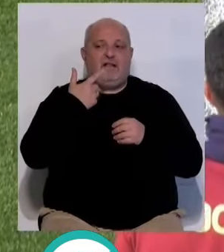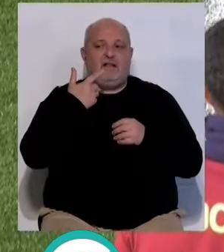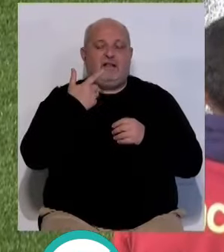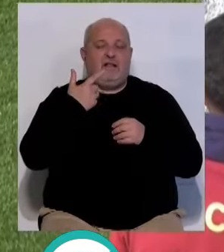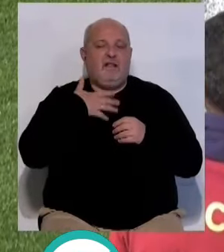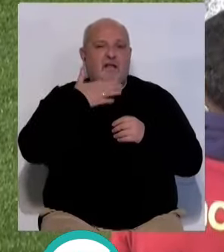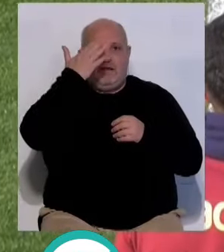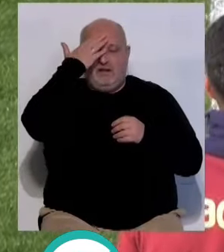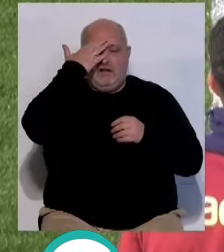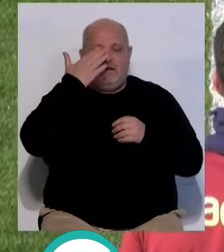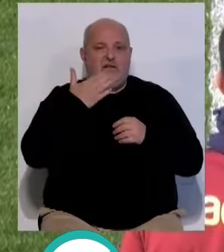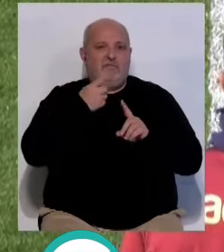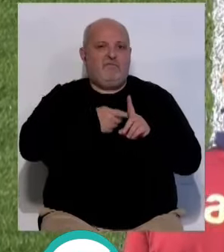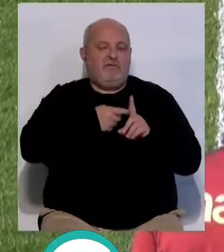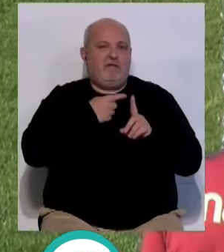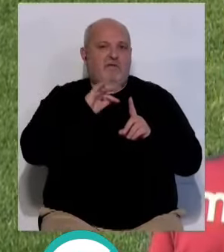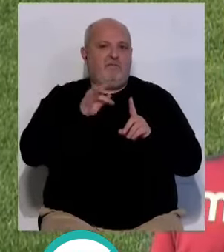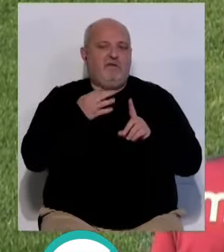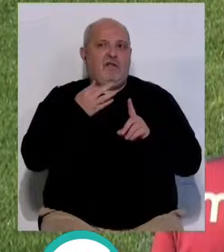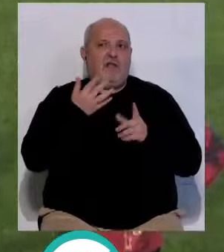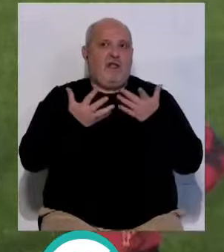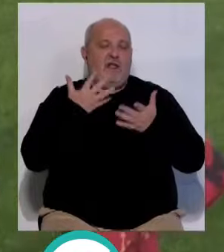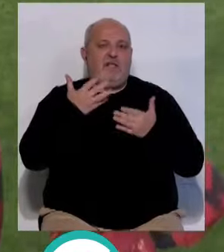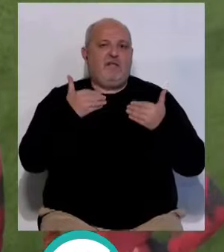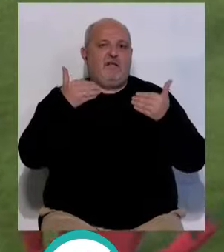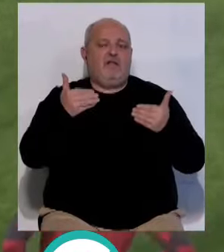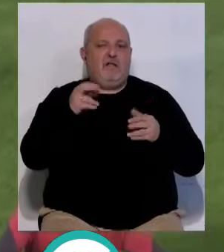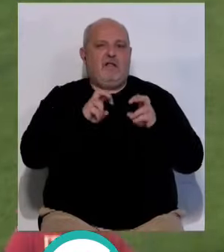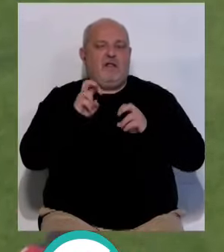titularía e indiscutible y que si sobraba algún delantero había que buscarle a Cris Ramos una